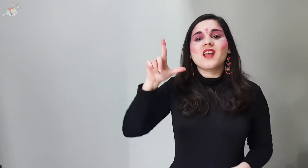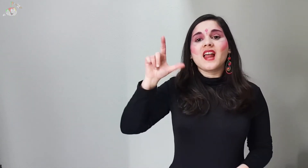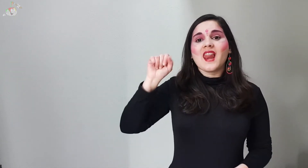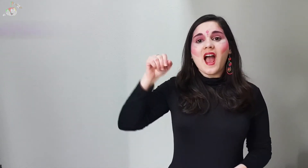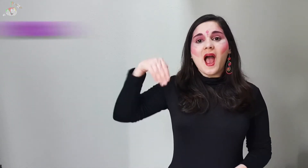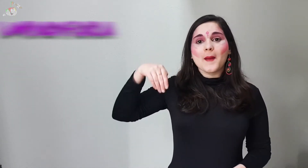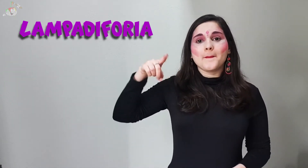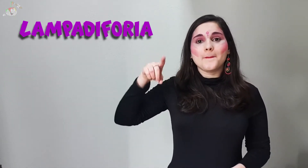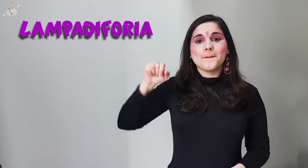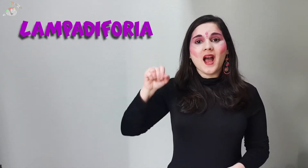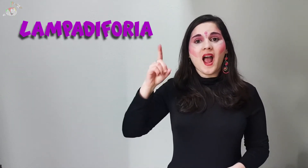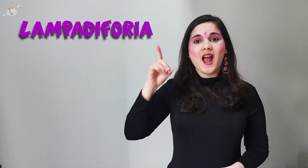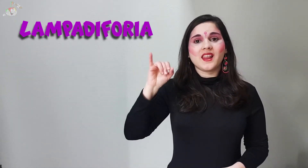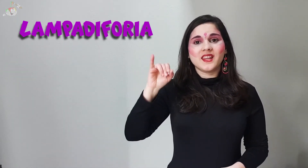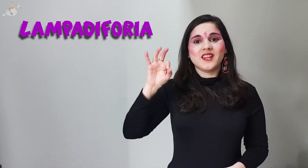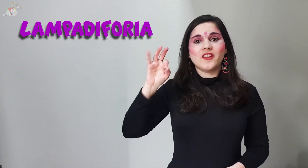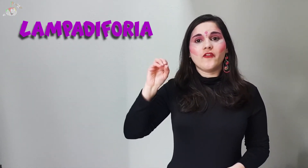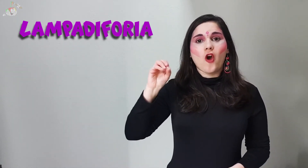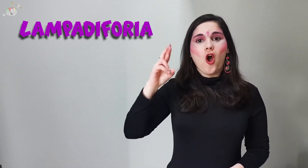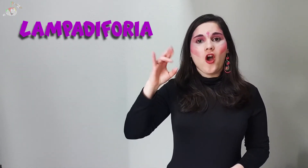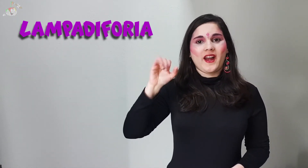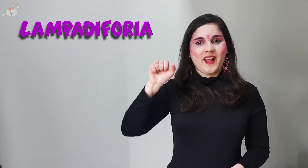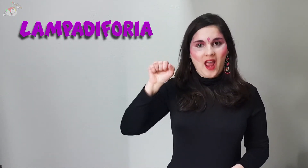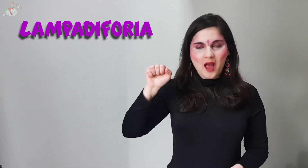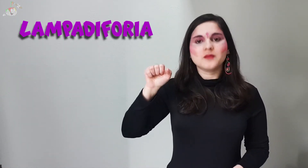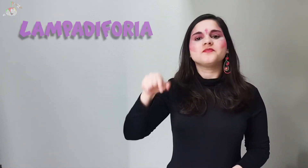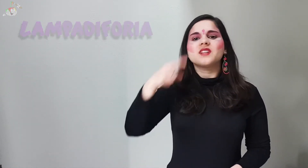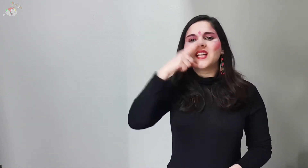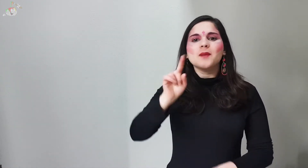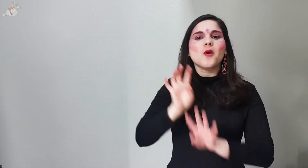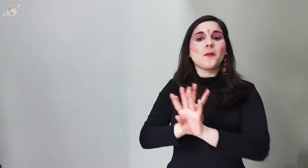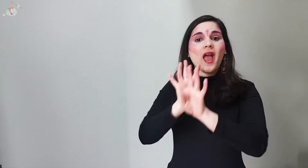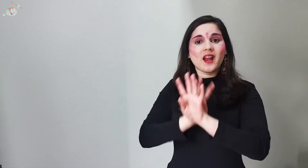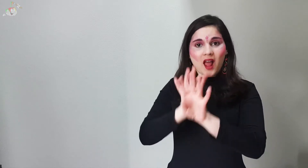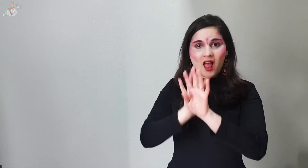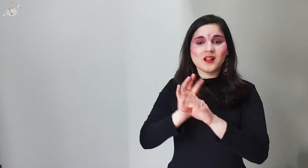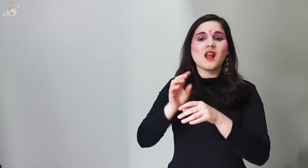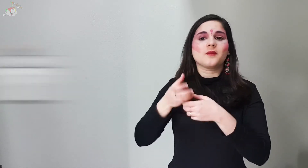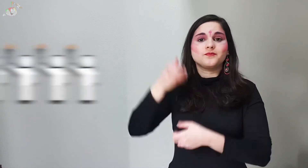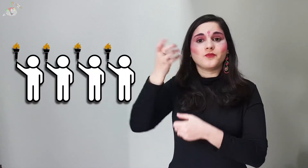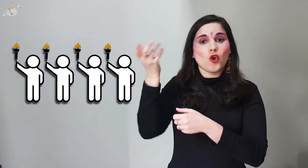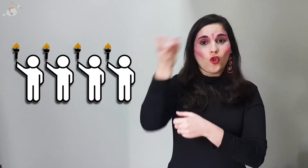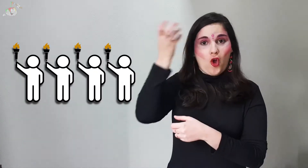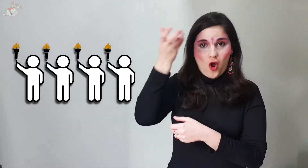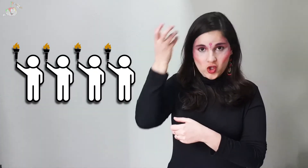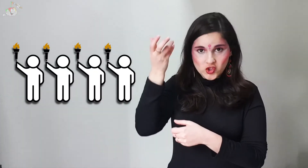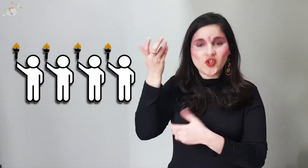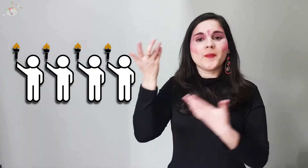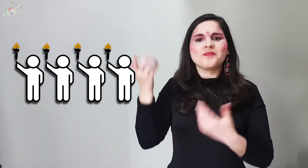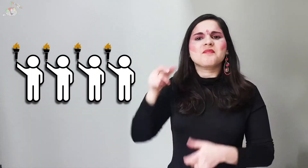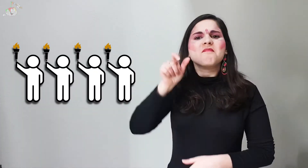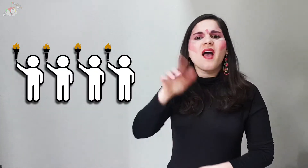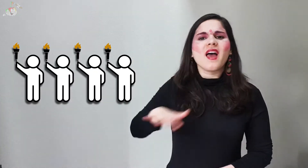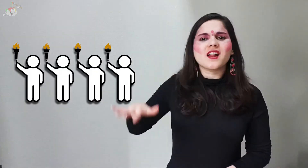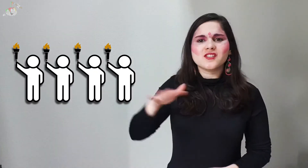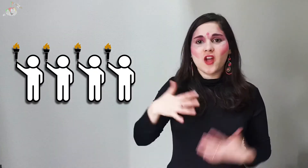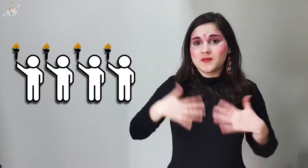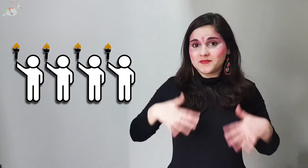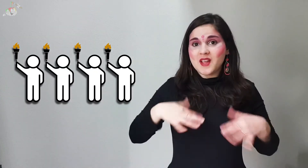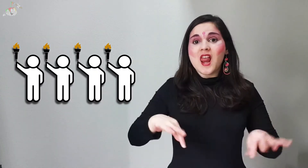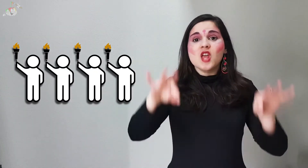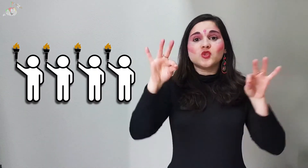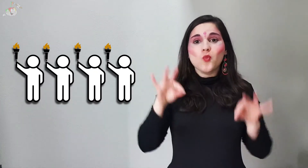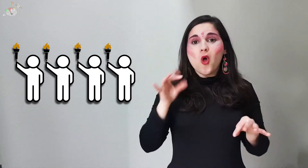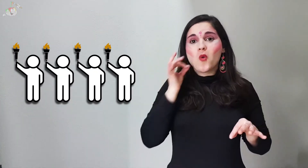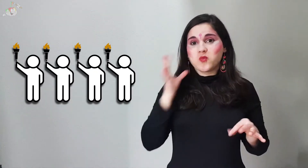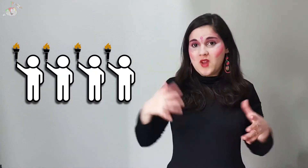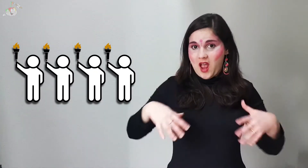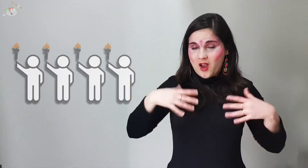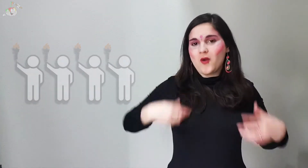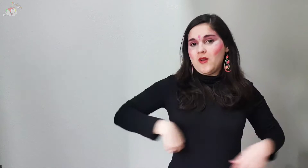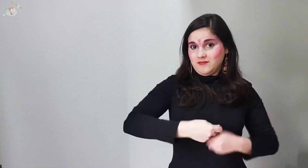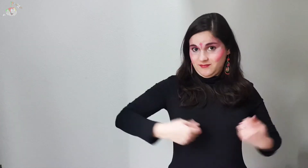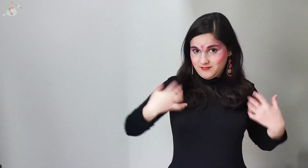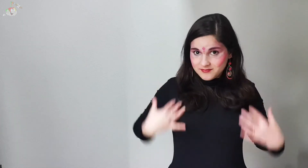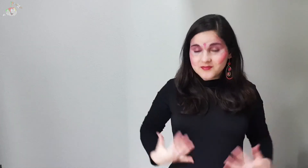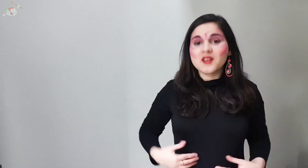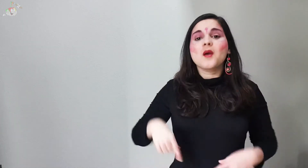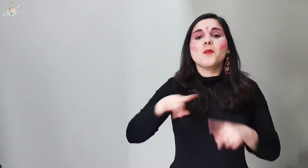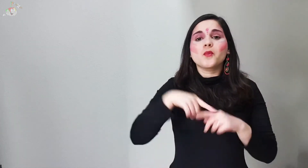Durante la parata delle torce, Lampadiforia, le persone indossano lenzuola bianche,